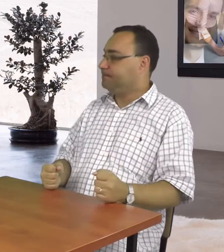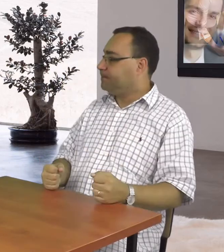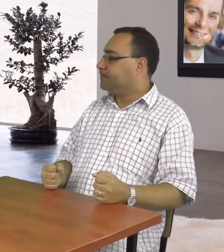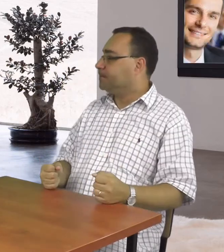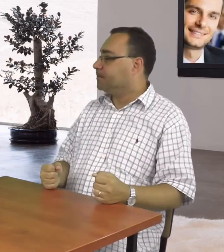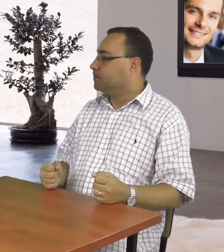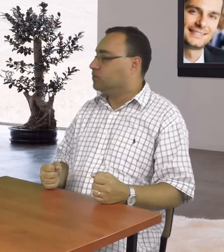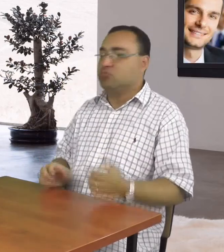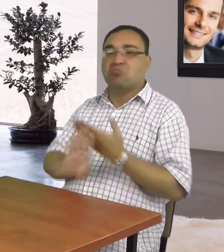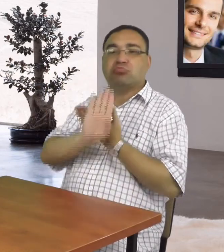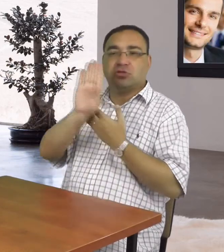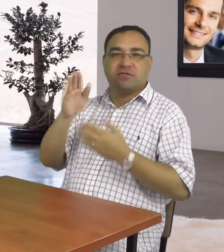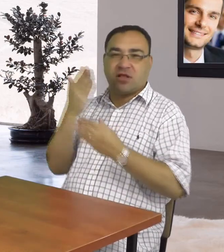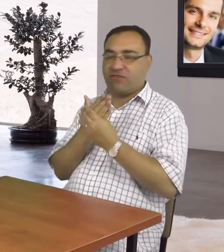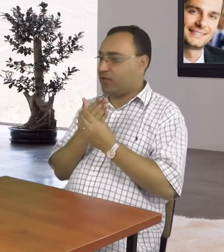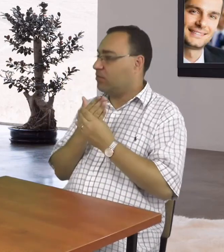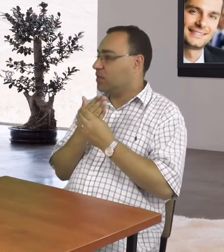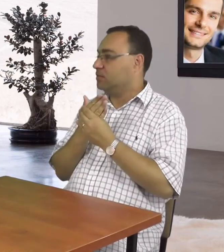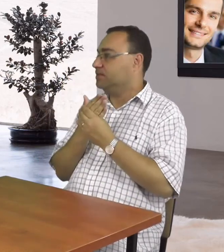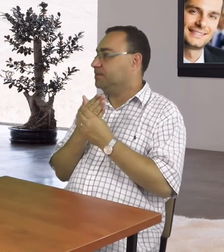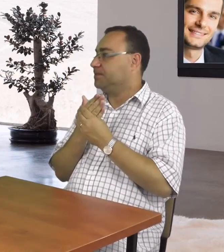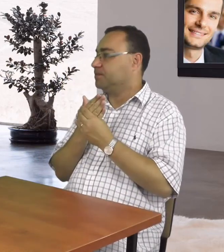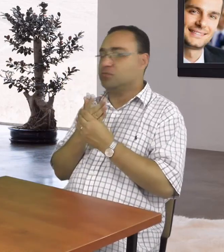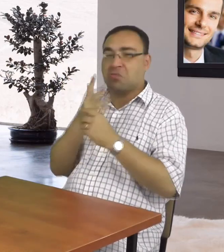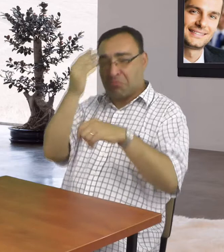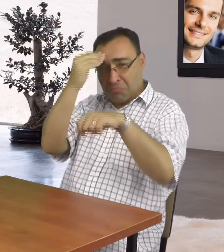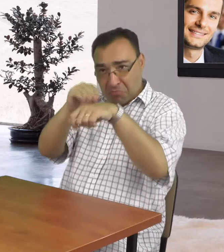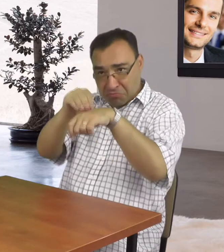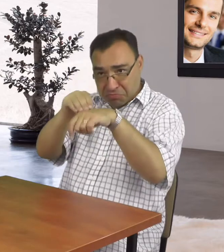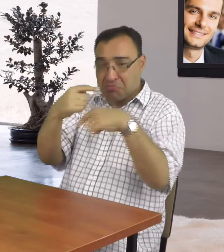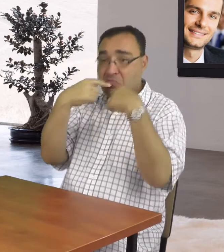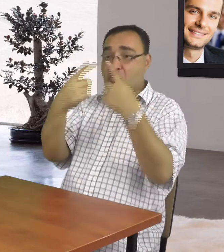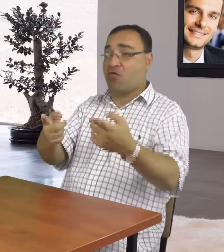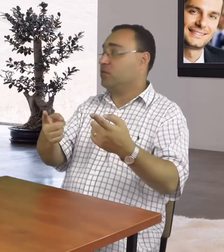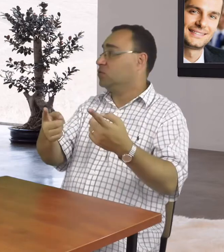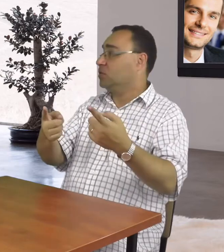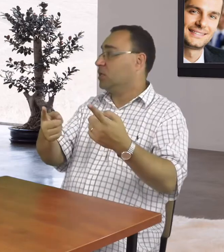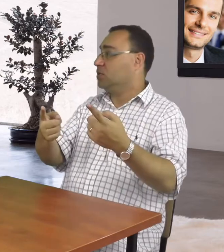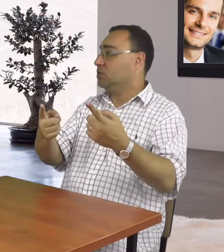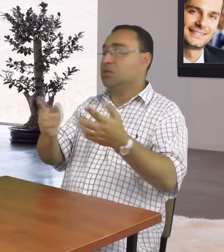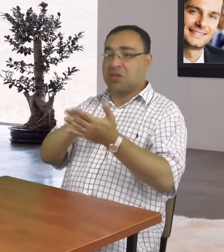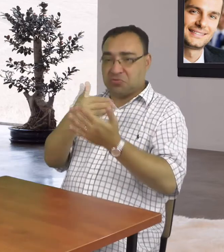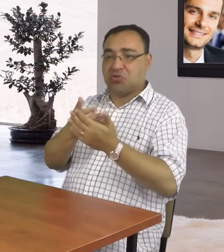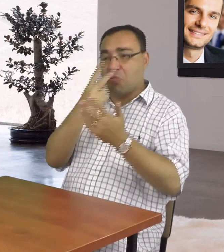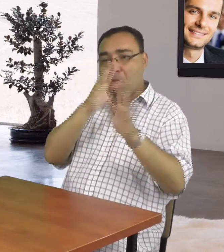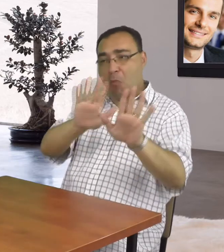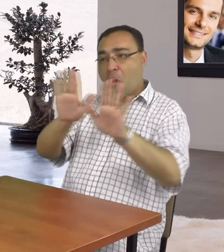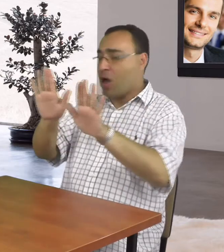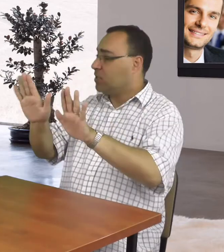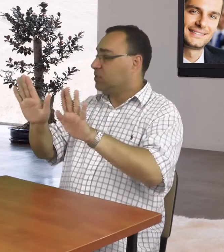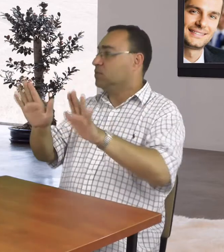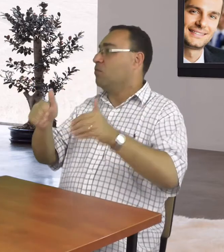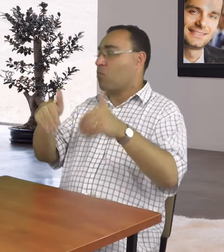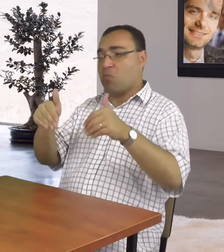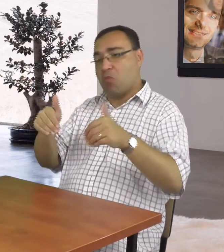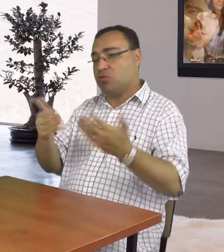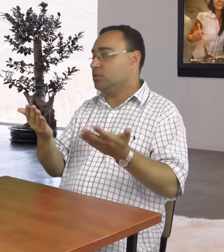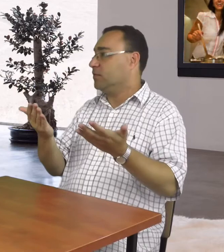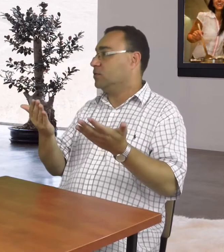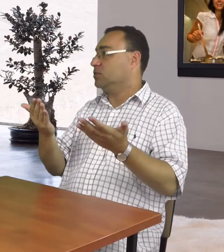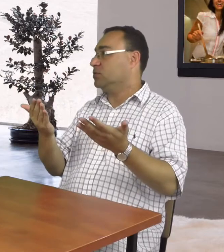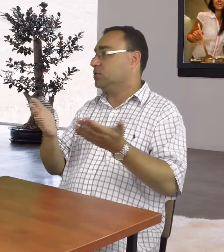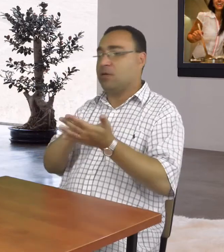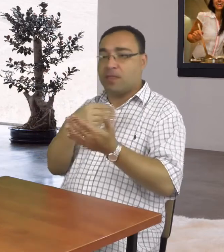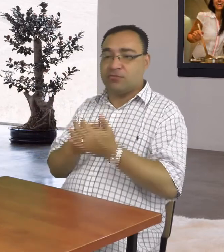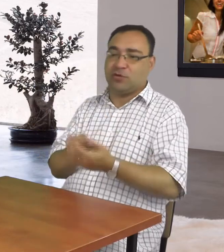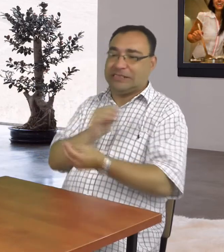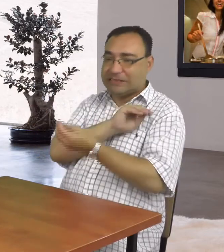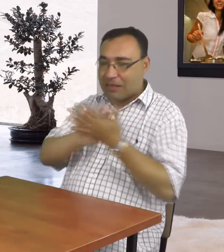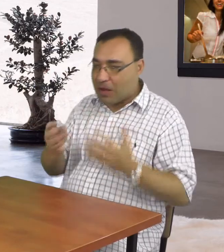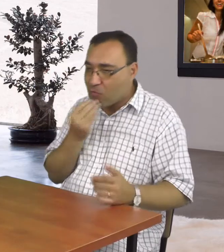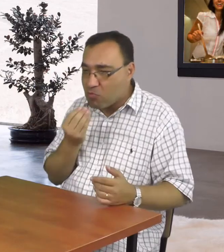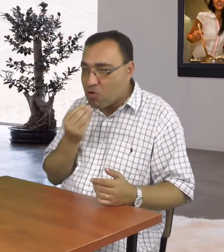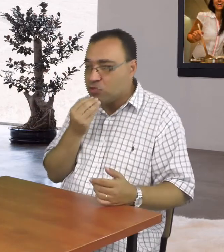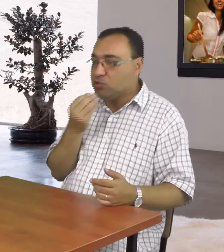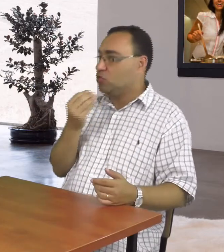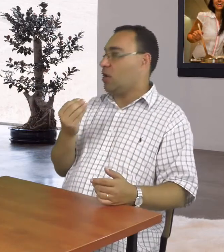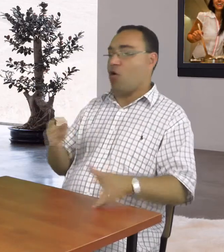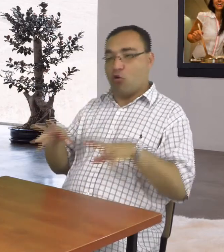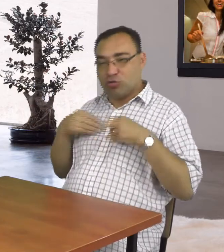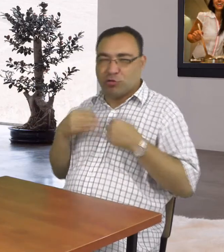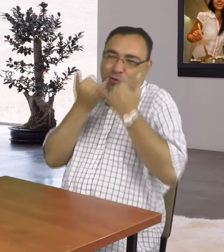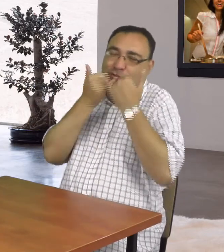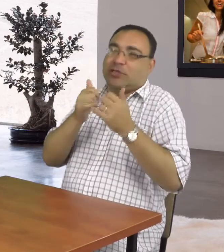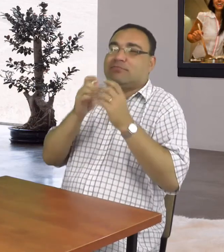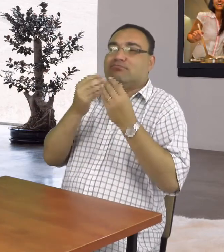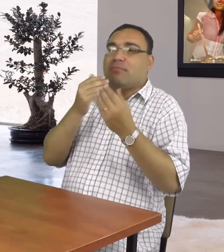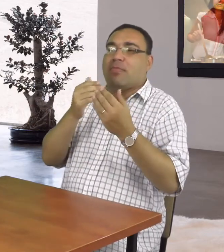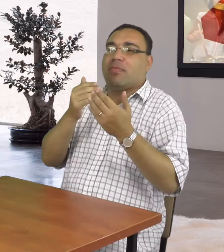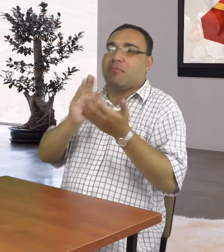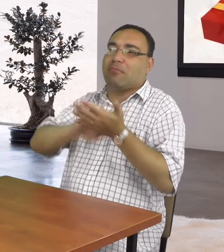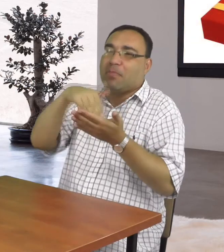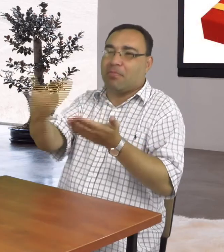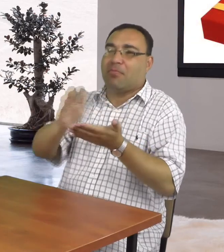Przedstawiciele firmy informują konsumentów o organizacji takiego pokazu, możliwości zjedzenia np.: jedzenia darmowych posiłków, uzyskania licznych prezentów